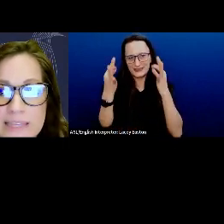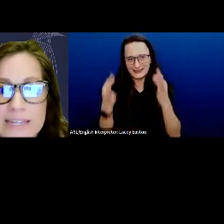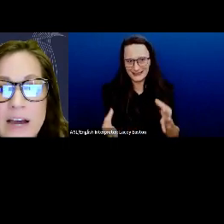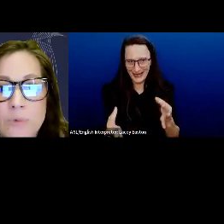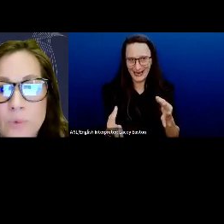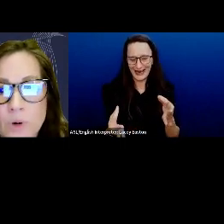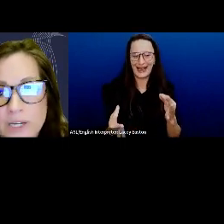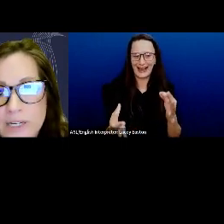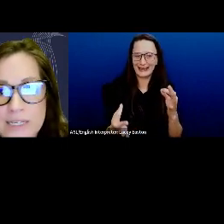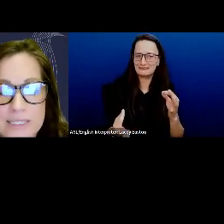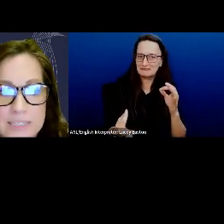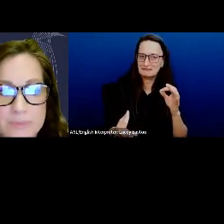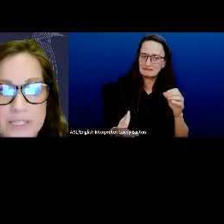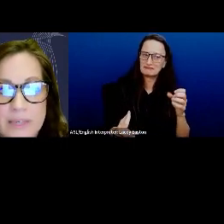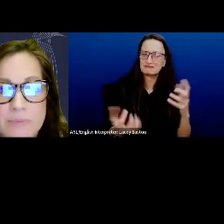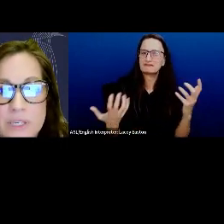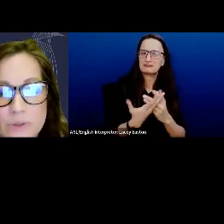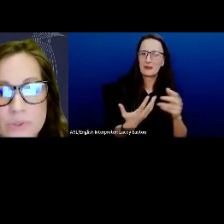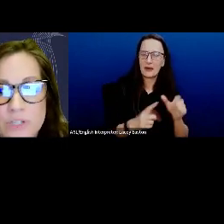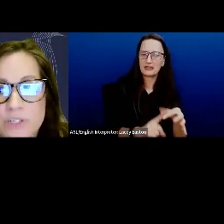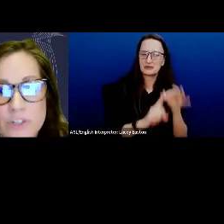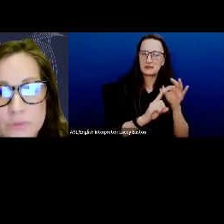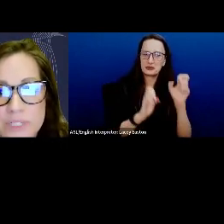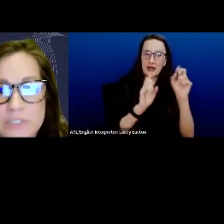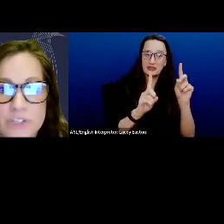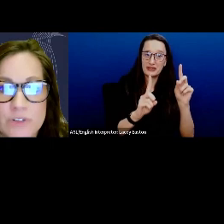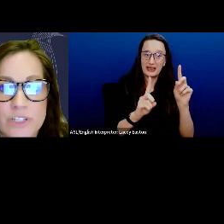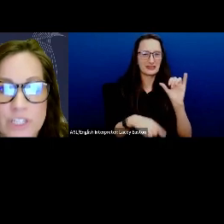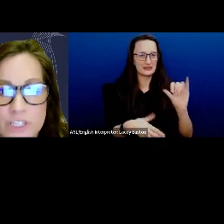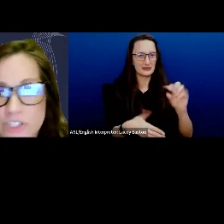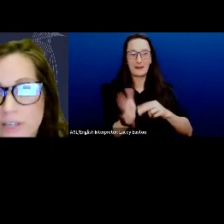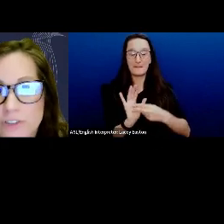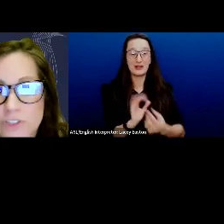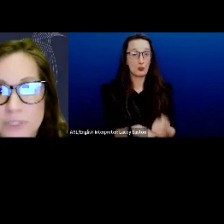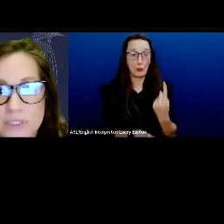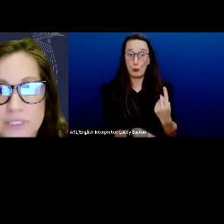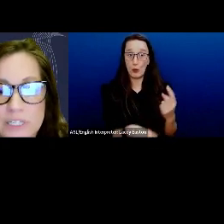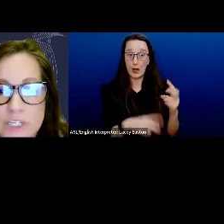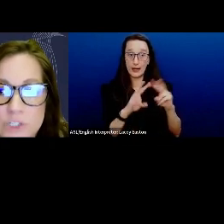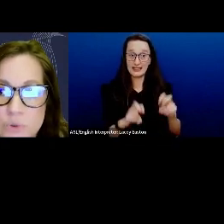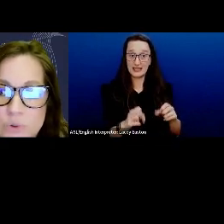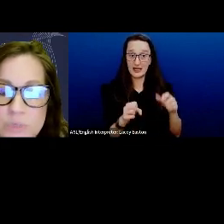lo que significa que no se puede usar una sola evaluación para determinar la elegibilidad para educación especial, por lo que